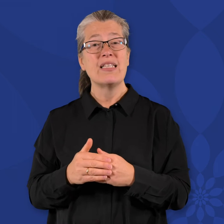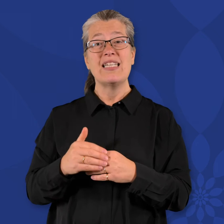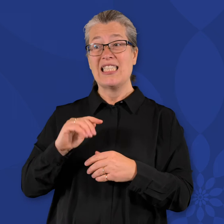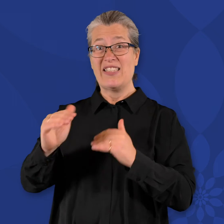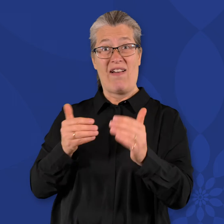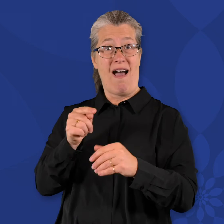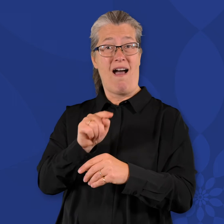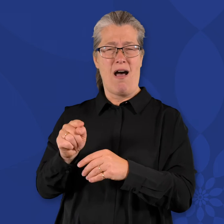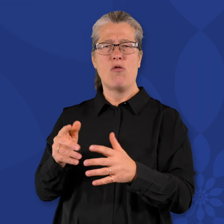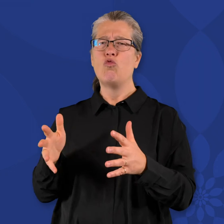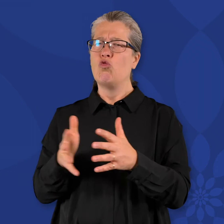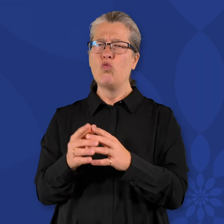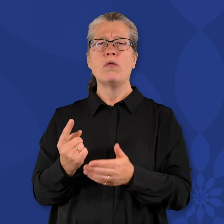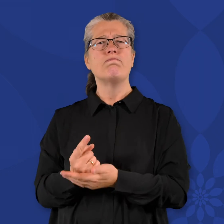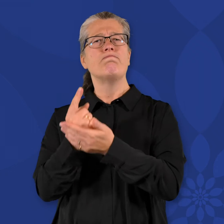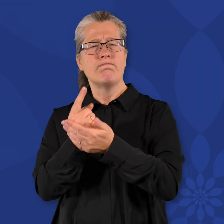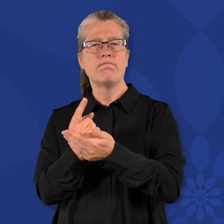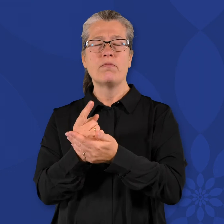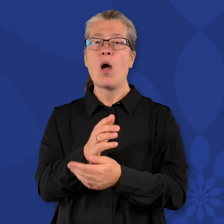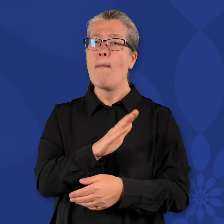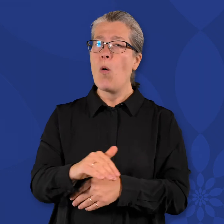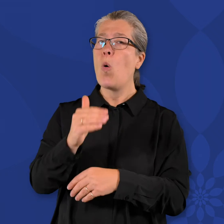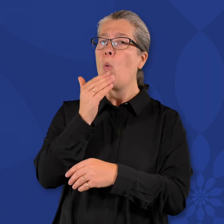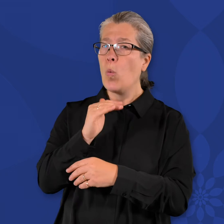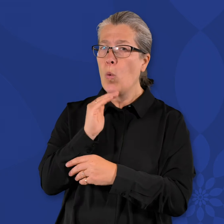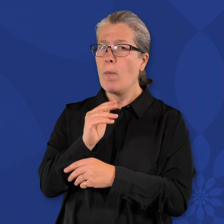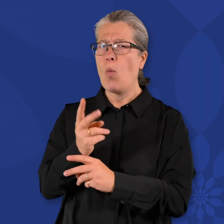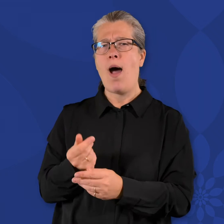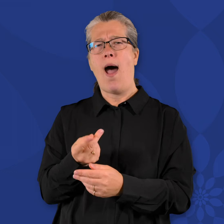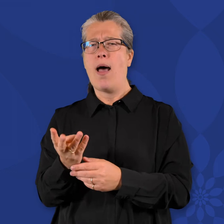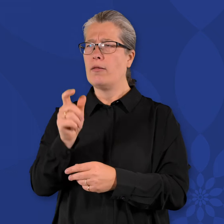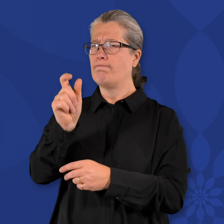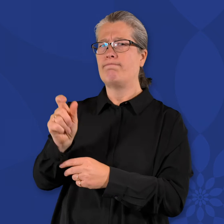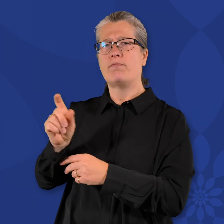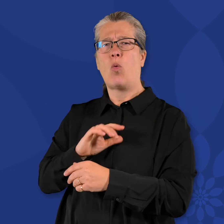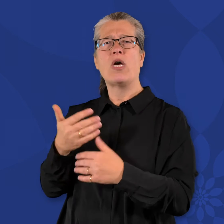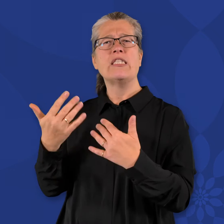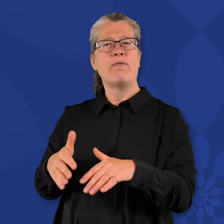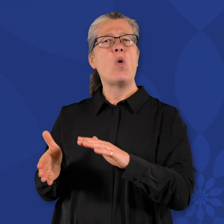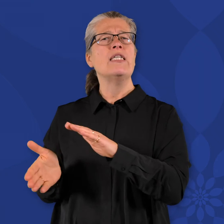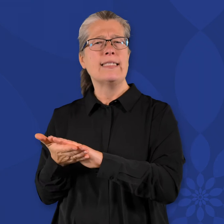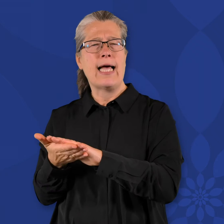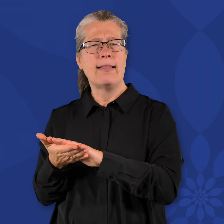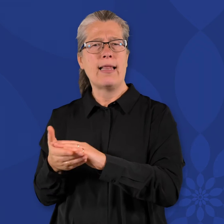I svaren framträder tydligt att situationen bör underlättas för barn, ungdomar och -